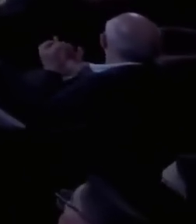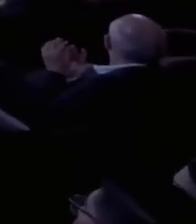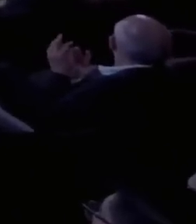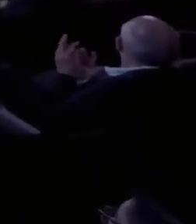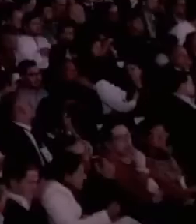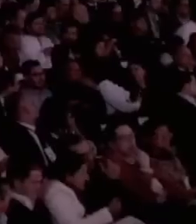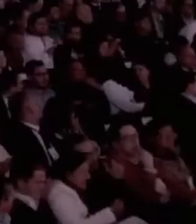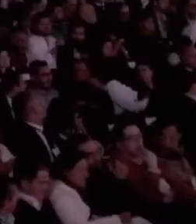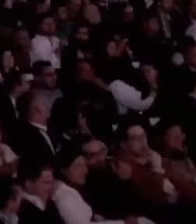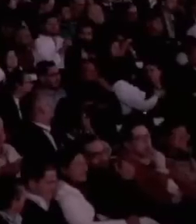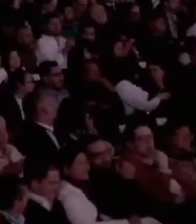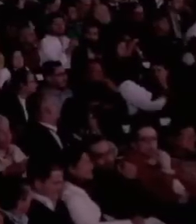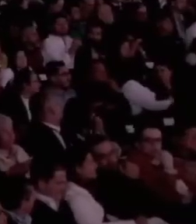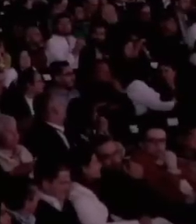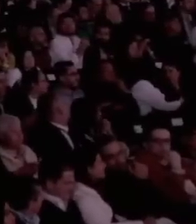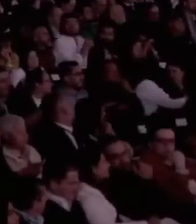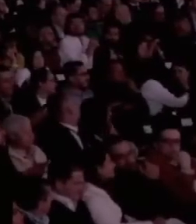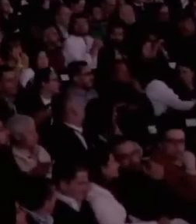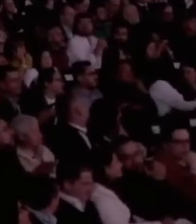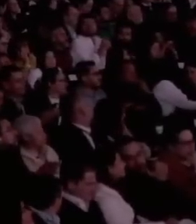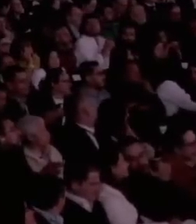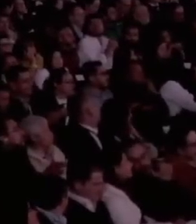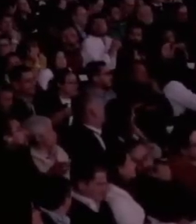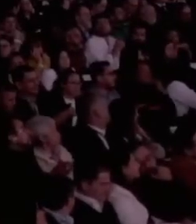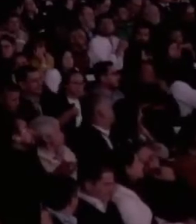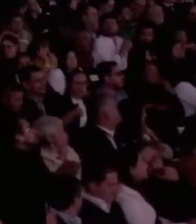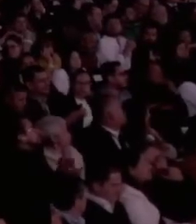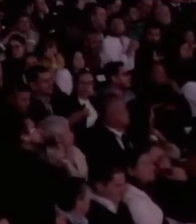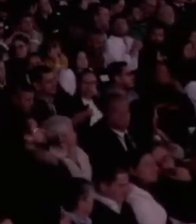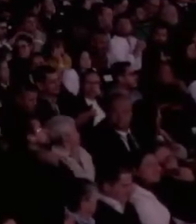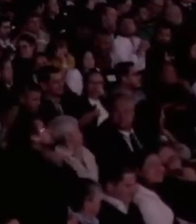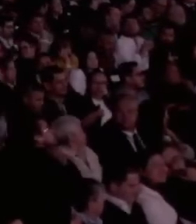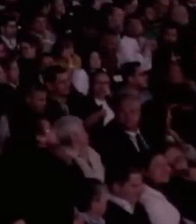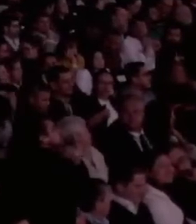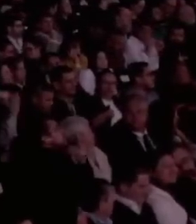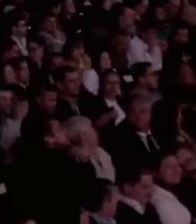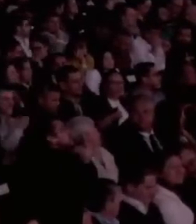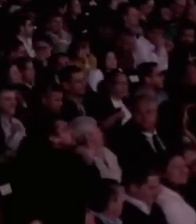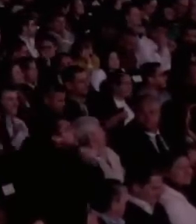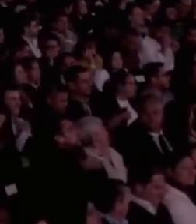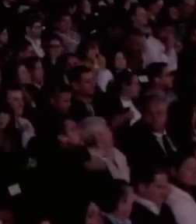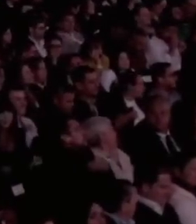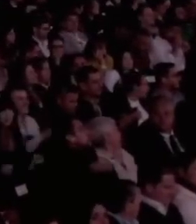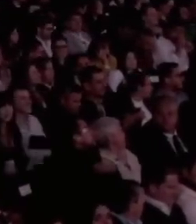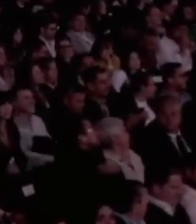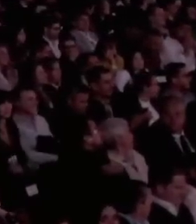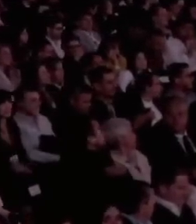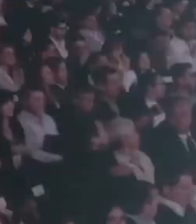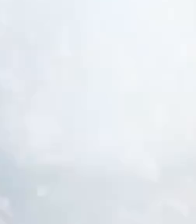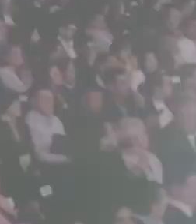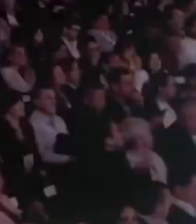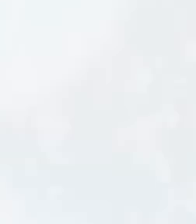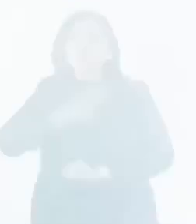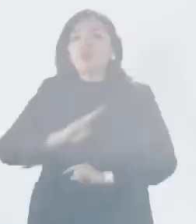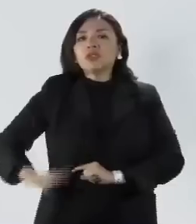primeros 100 días de gobierno de la jefa de gobierno Clara brugada contingentes de las 16